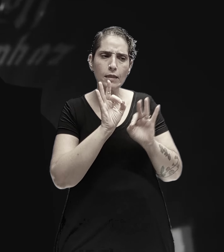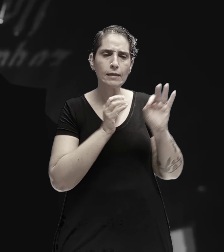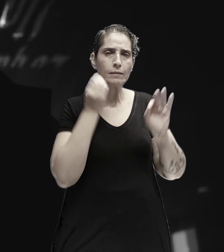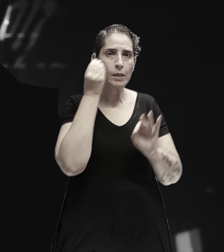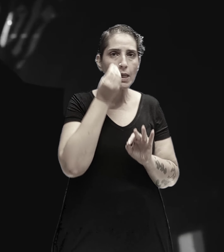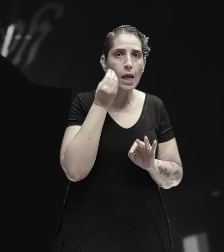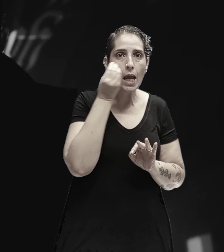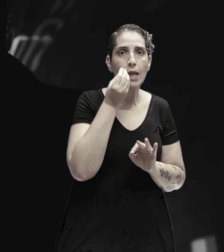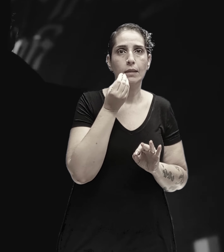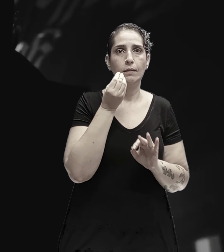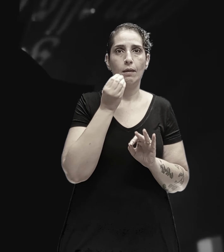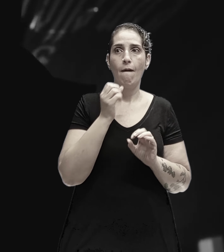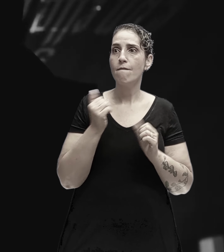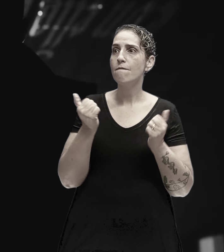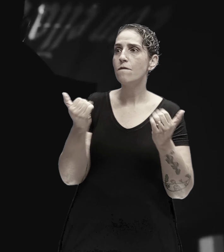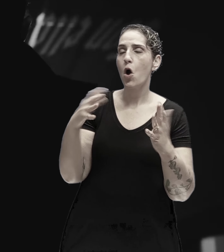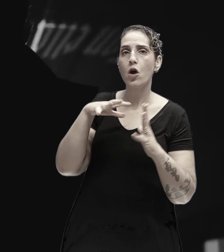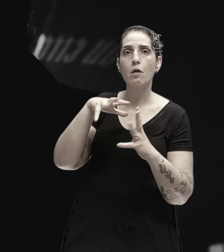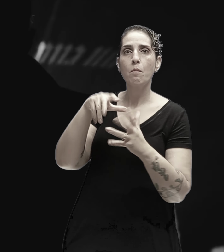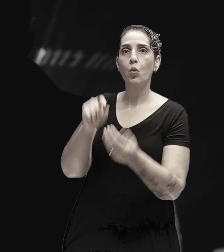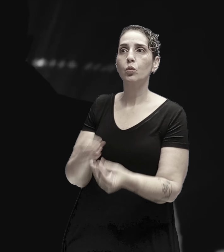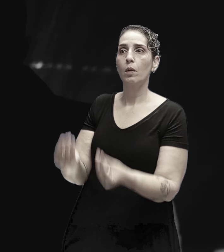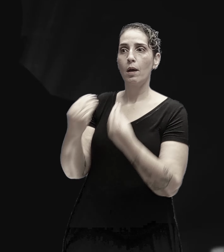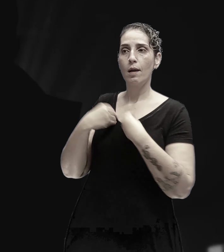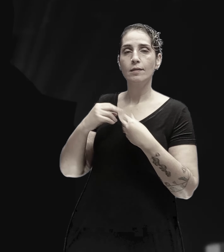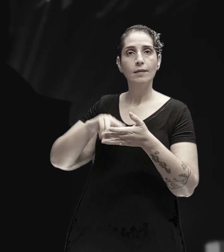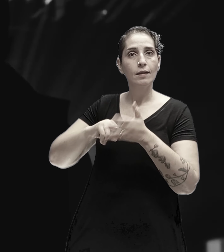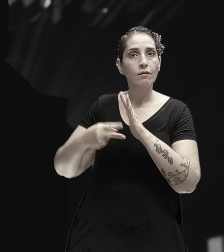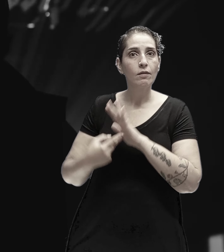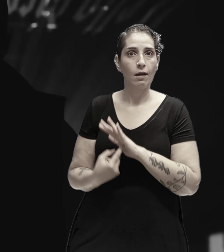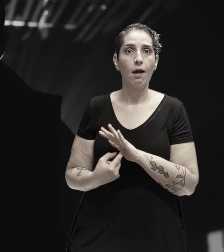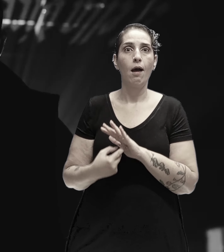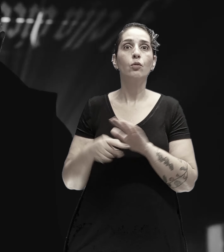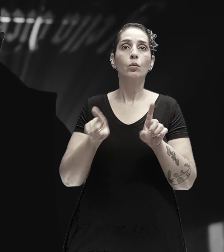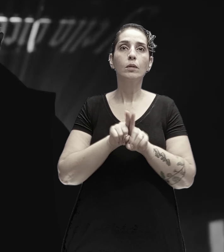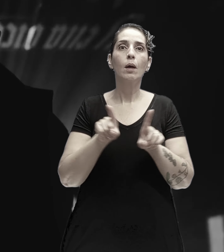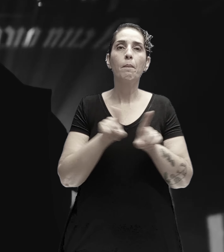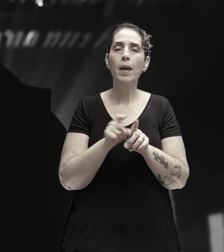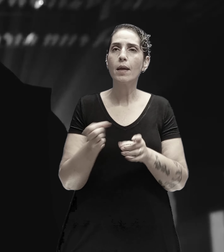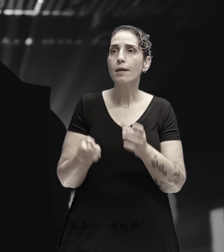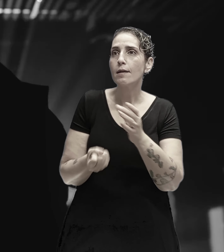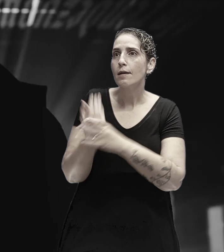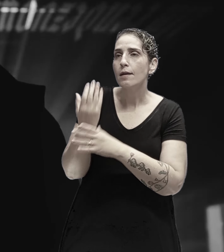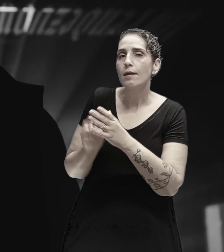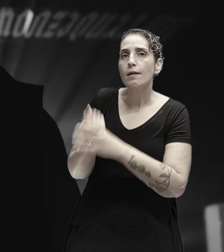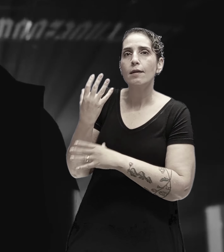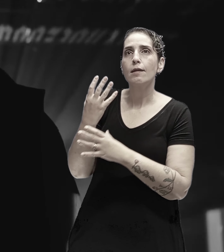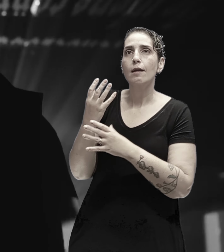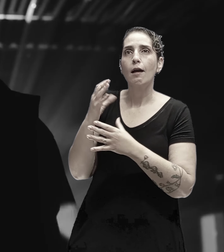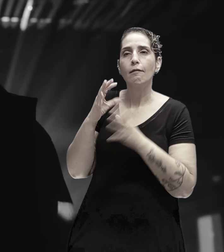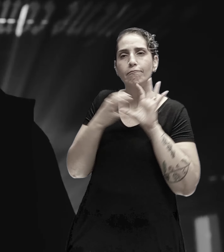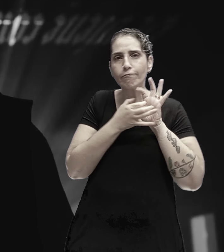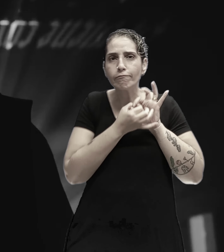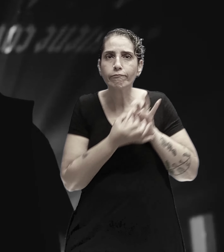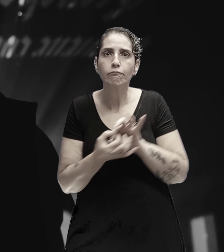dá sentido ao mundo externo e constrói narrativas que nos ajudam a interagir com o outro.